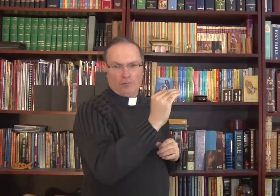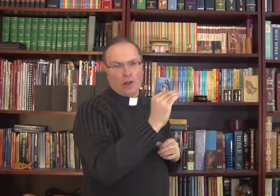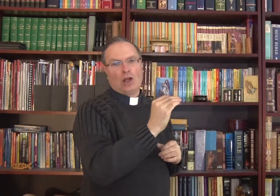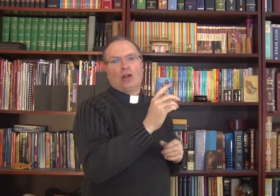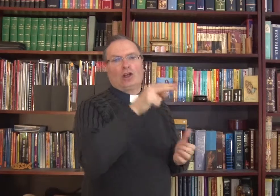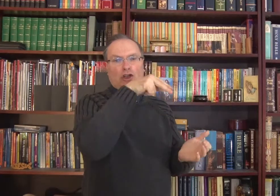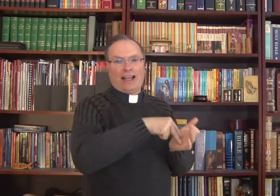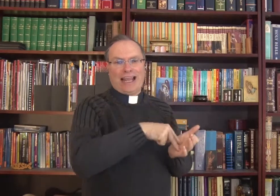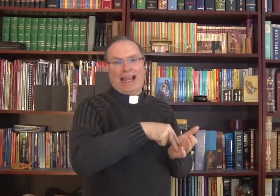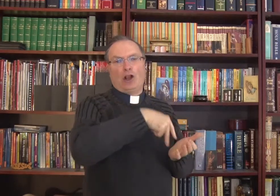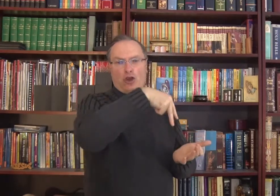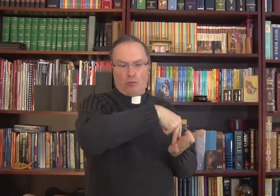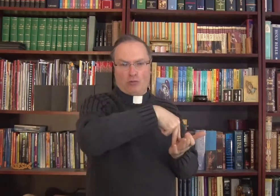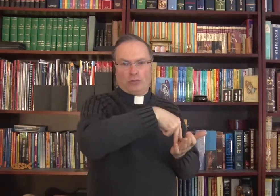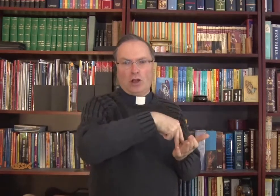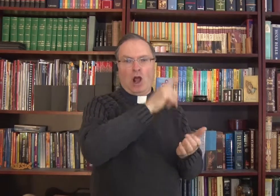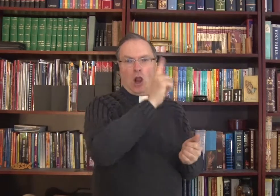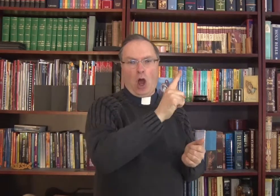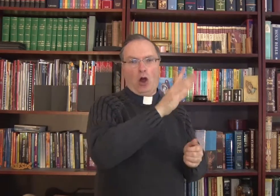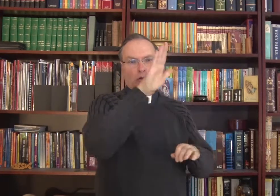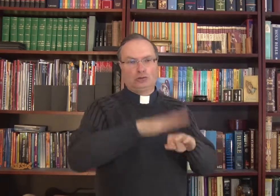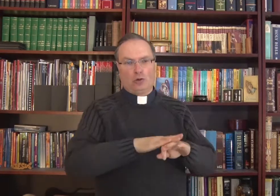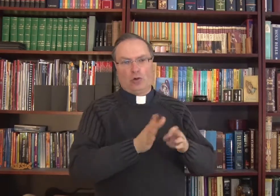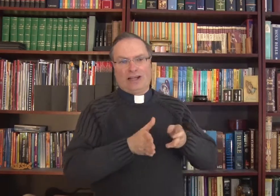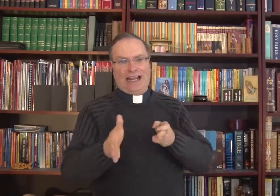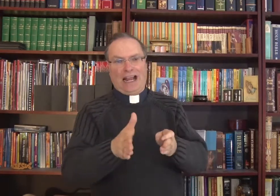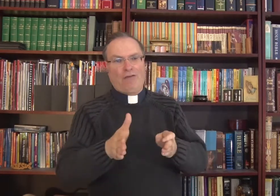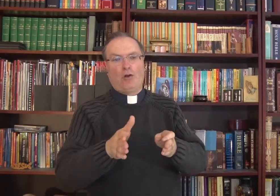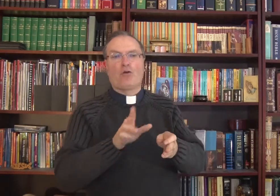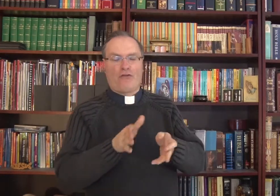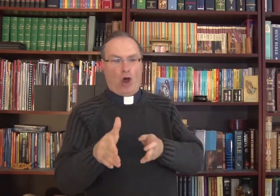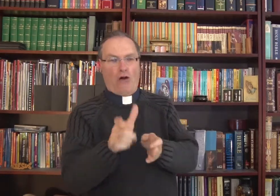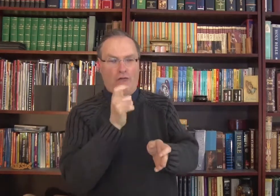se tenir debout, l'un sur une rive du fleuve,